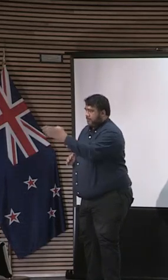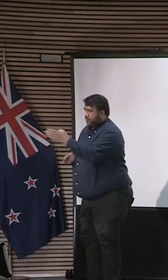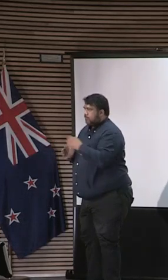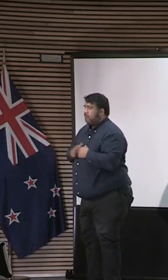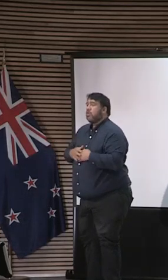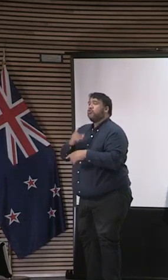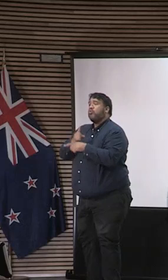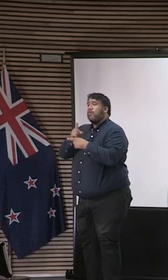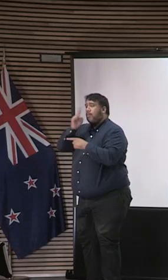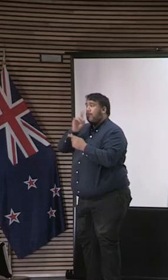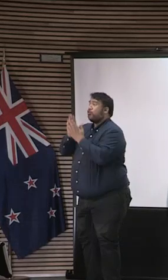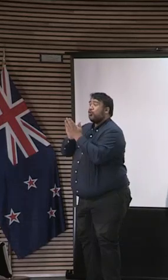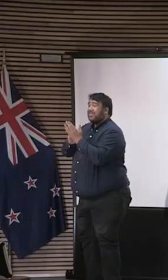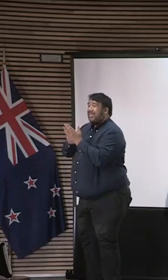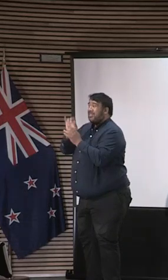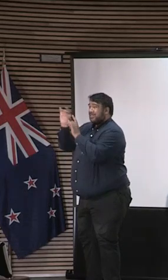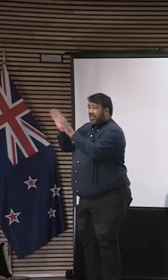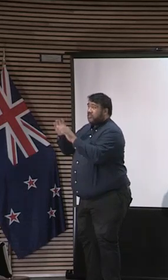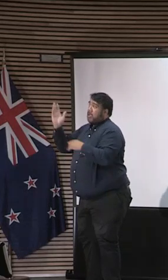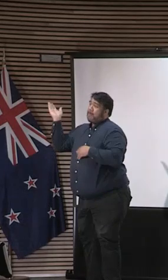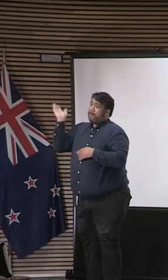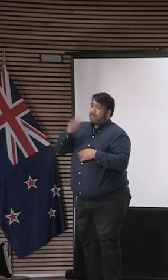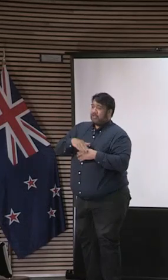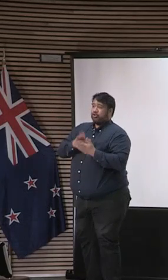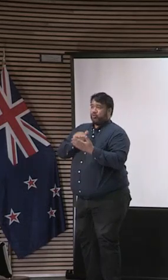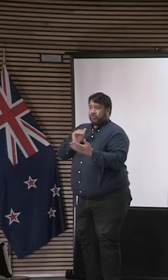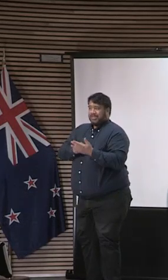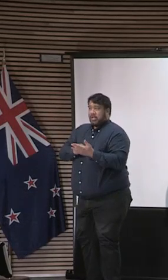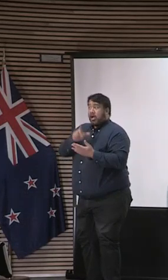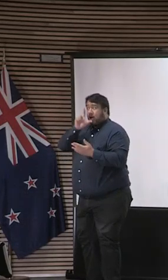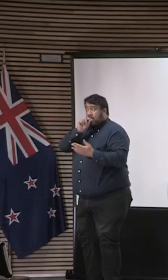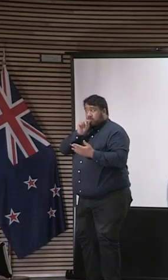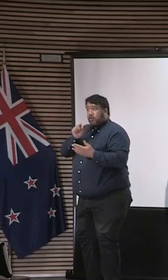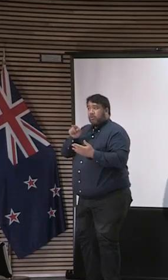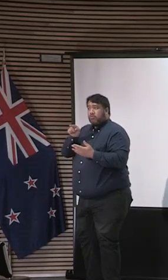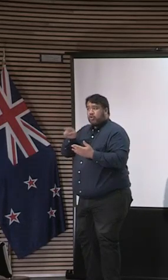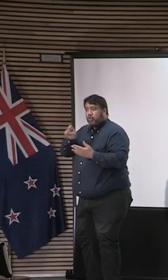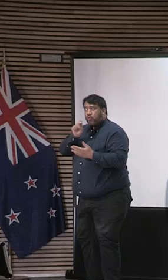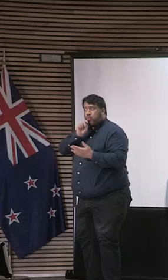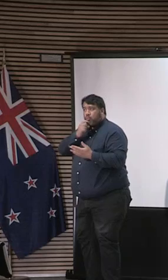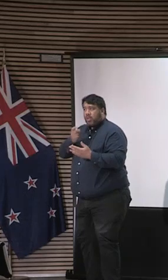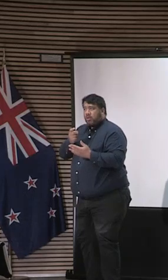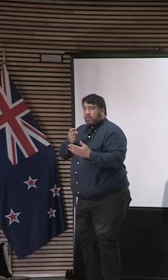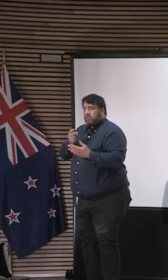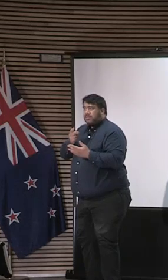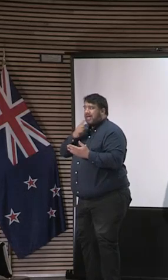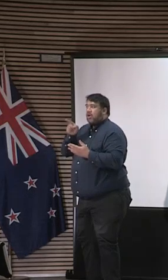atu. Ko te mea nui ko te horoi i